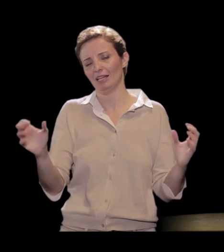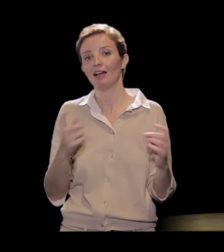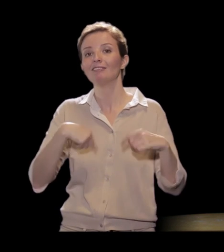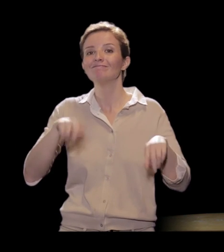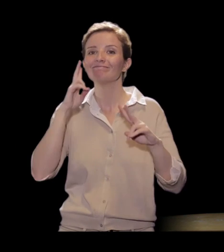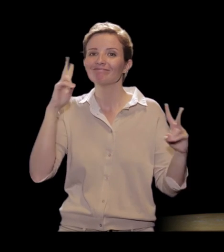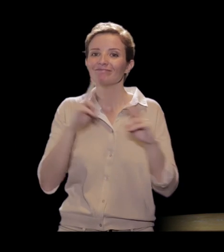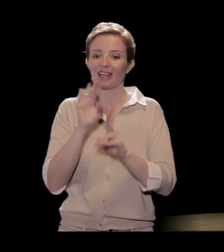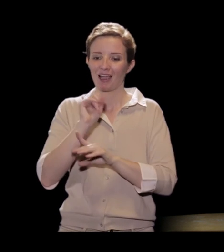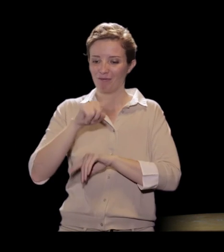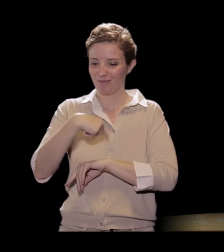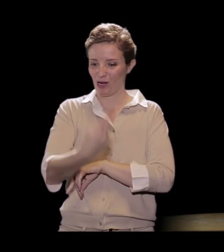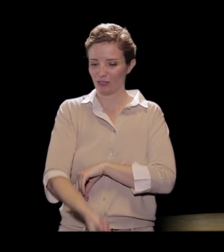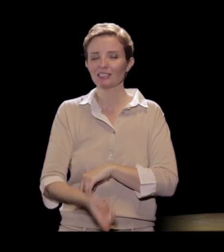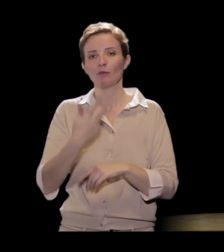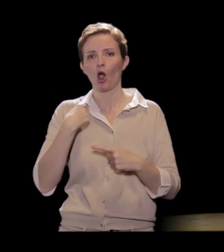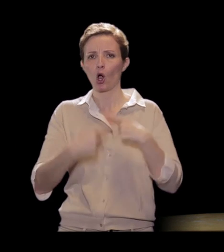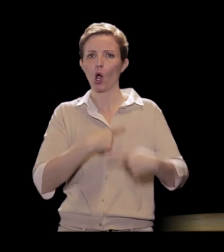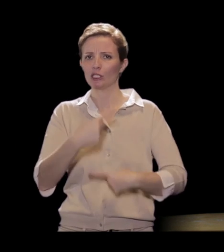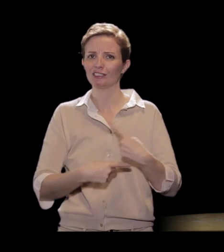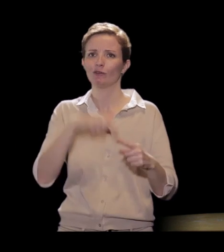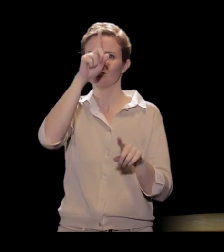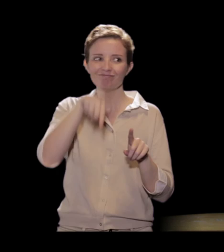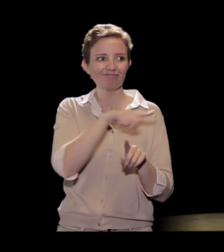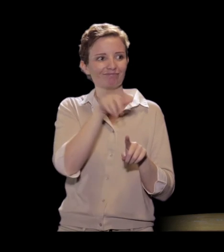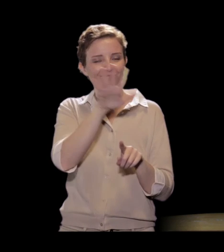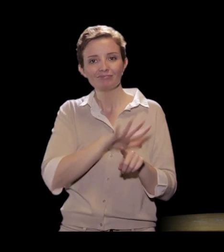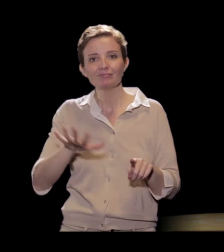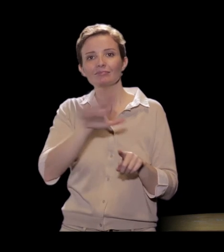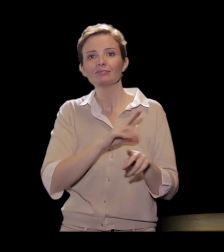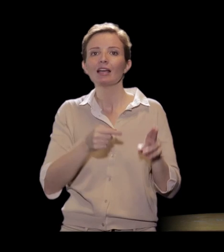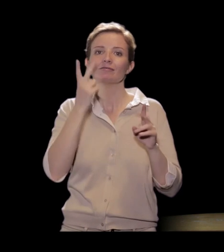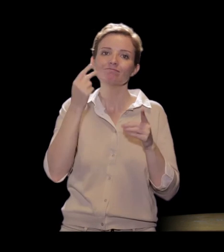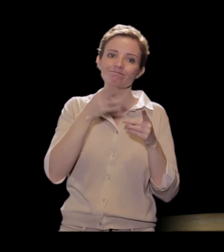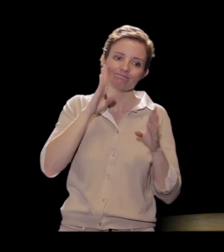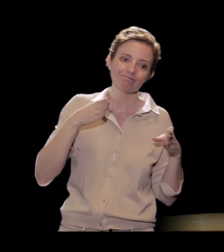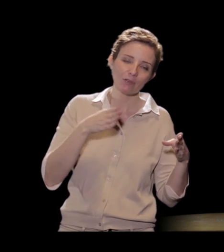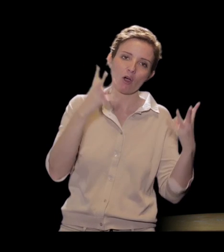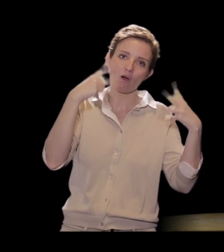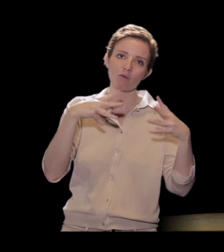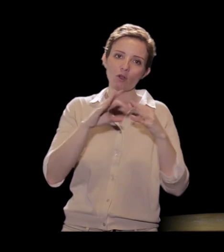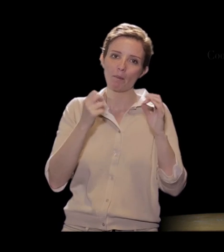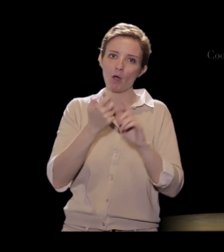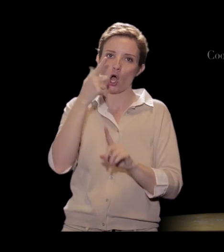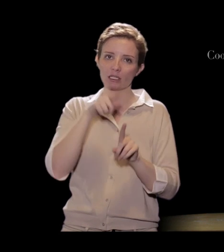Ci vediamo nella prossima lezione e continueremo nel piano cartesiano dove inseriremo altre due funzioni molto importanti